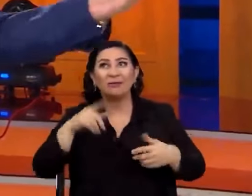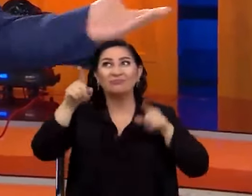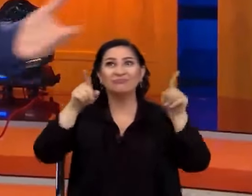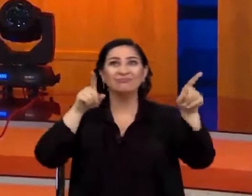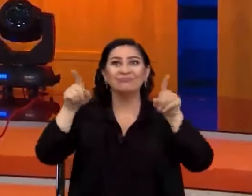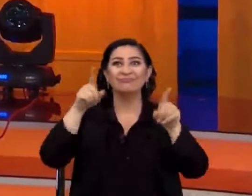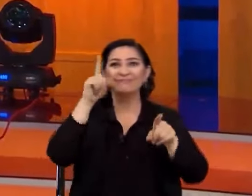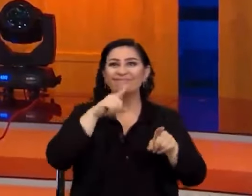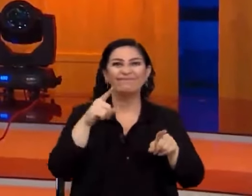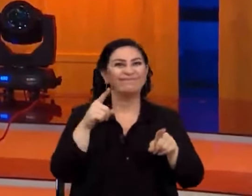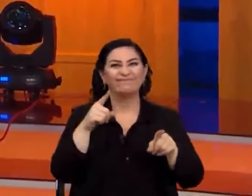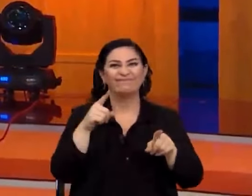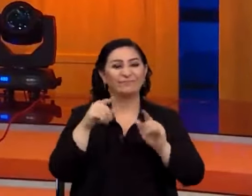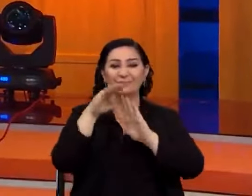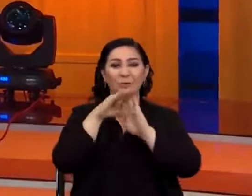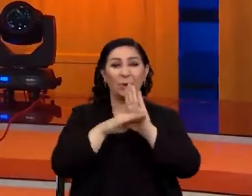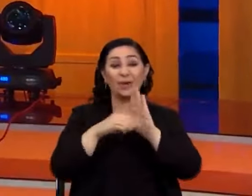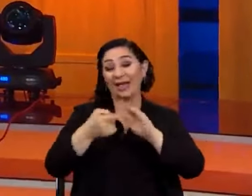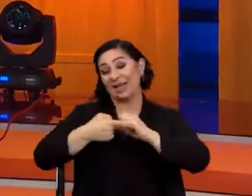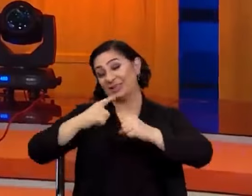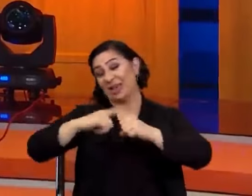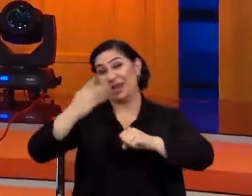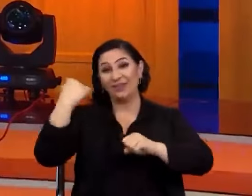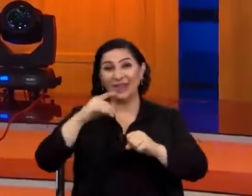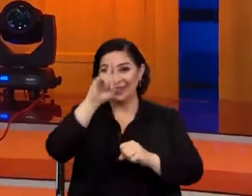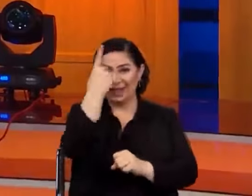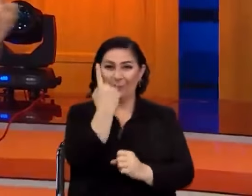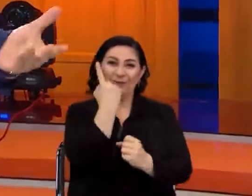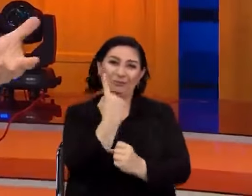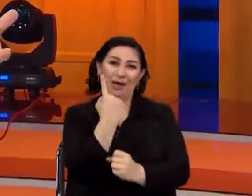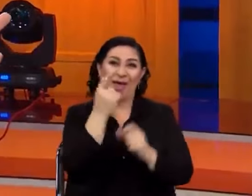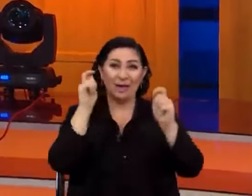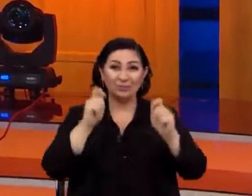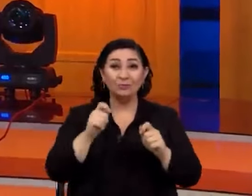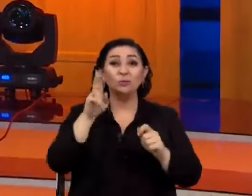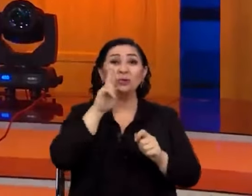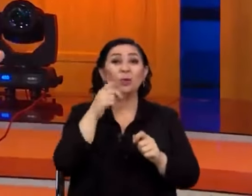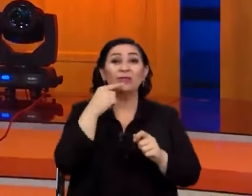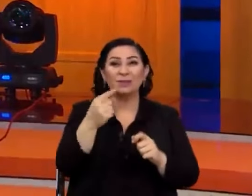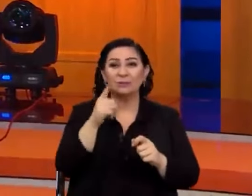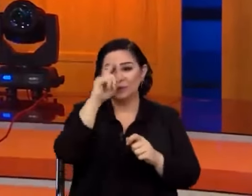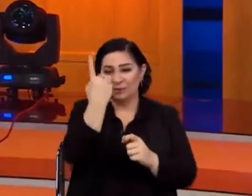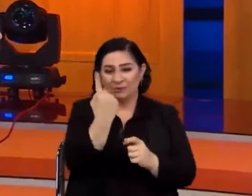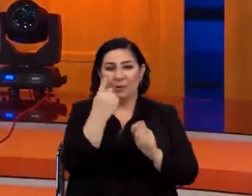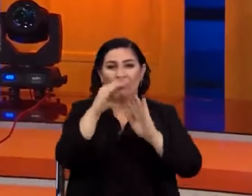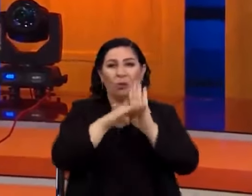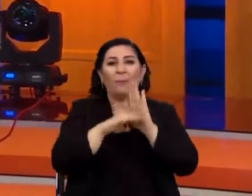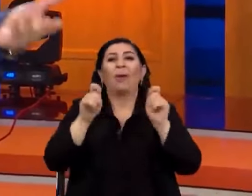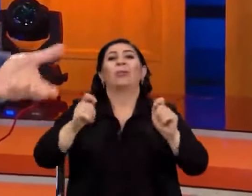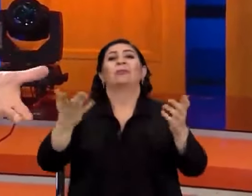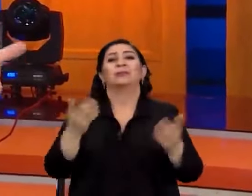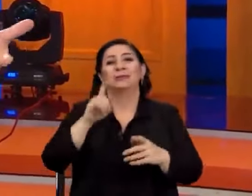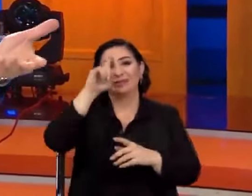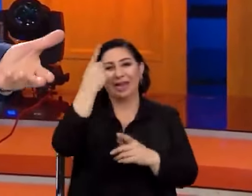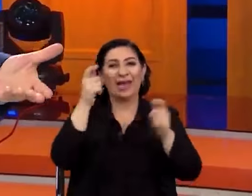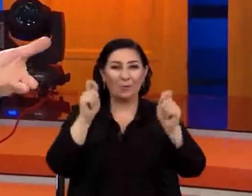Dolayısıyla programı geçen hafta tek başıma yapacaktım son olarak dedi ki ya tek başına da yapılmaz ki program zaten tek başına yapıyor diyorlar ya Bana